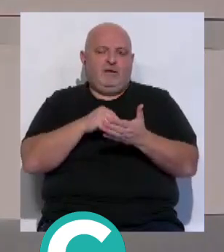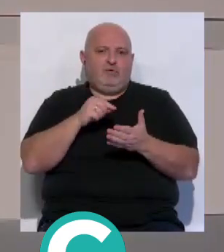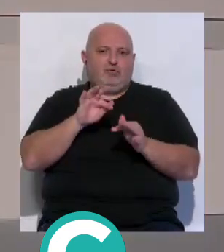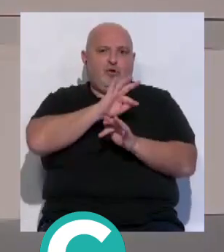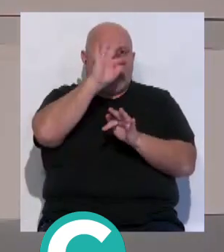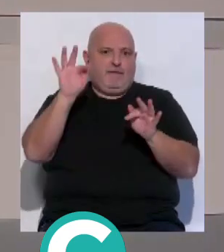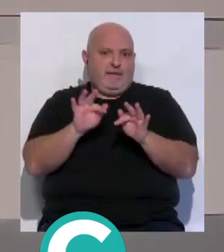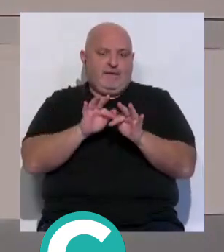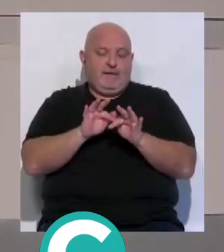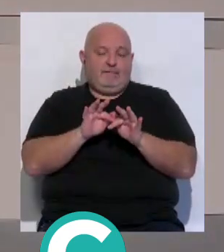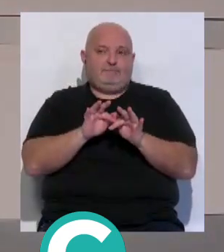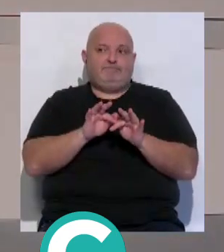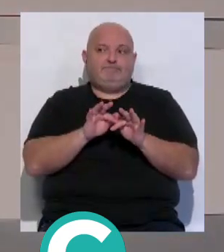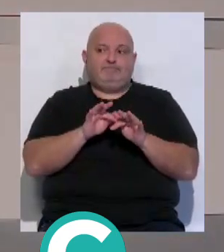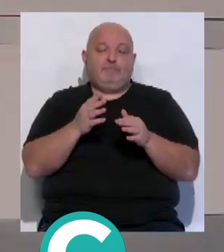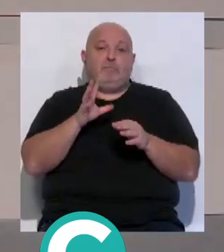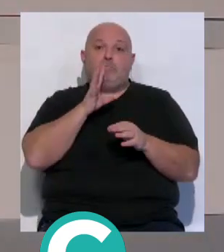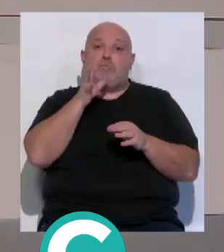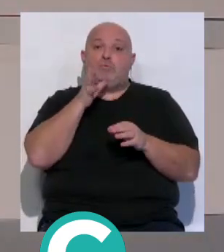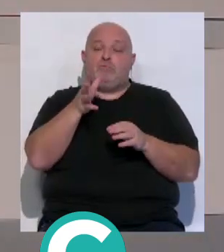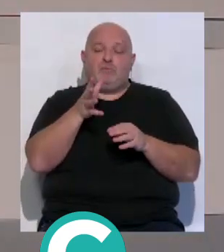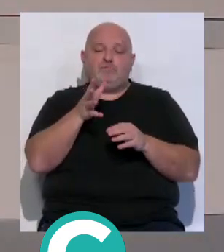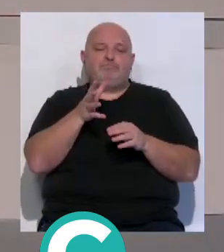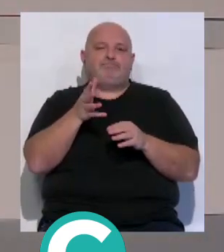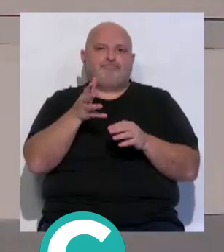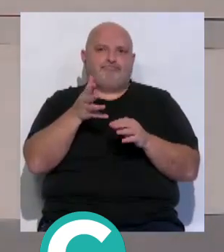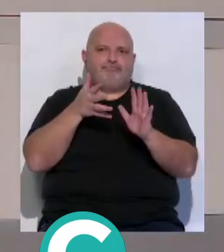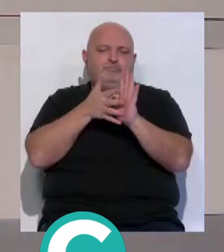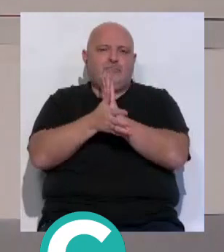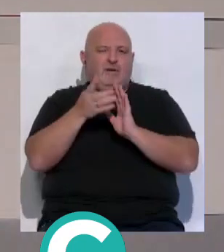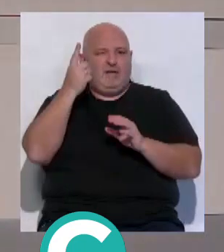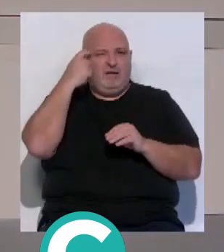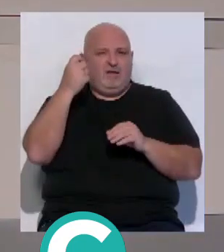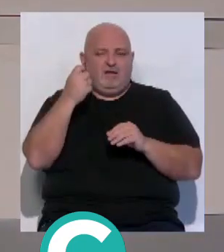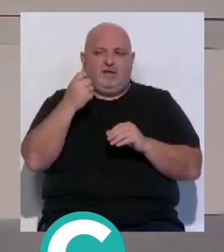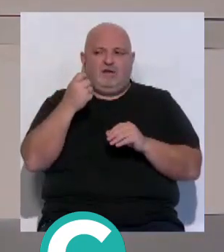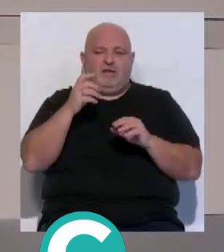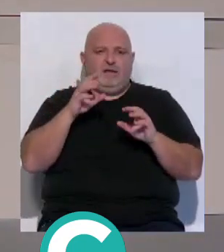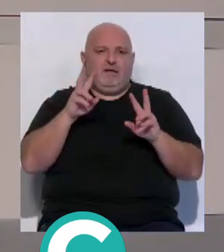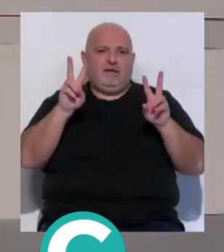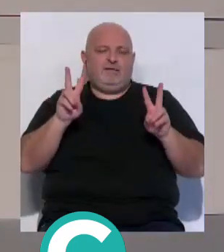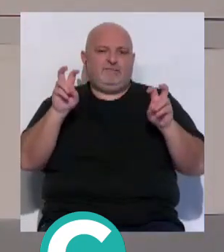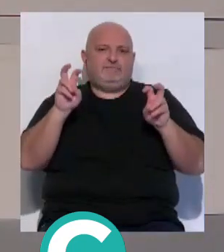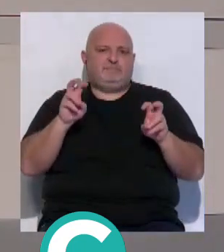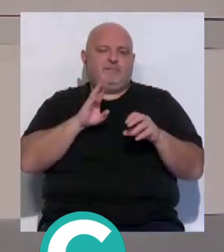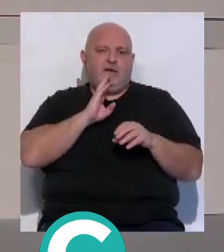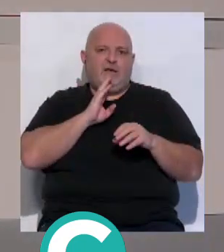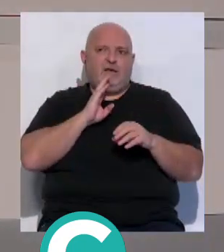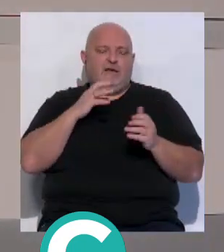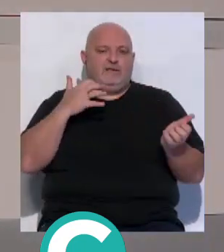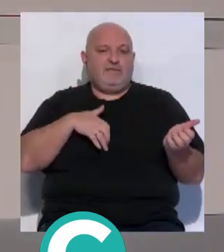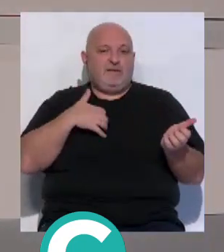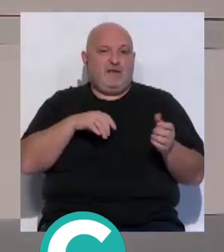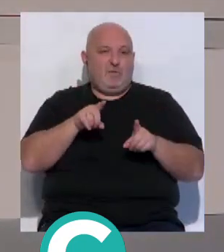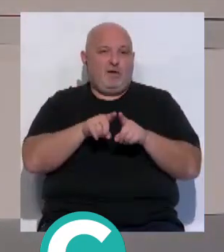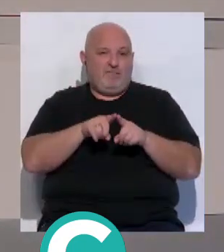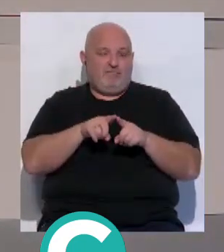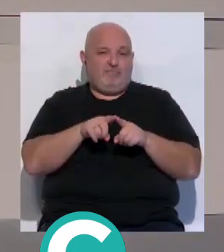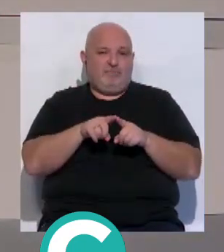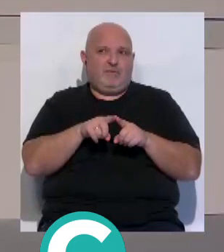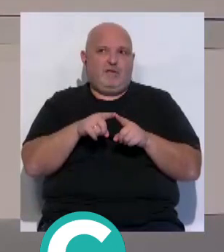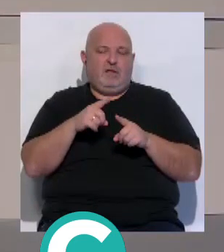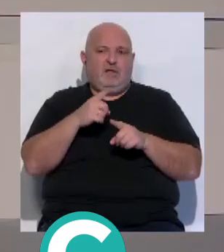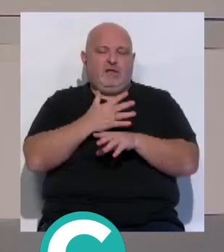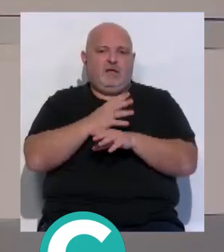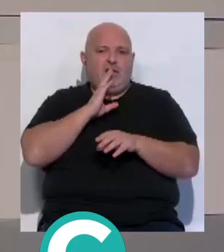el día todo tiene un porqué Si recordamos el caso del Sevilla cuando futbolista se fue al Atlético